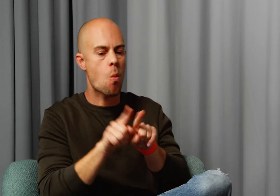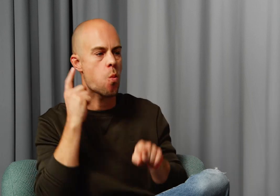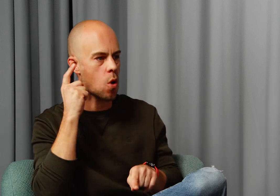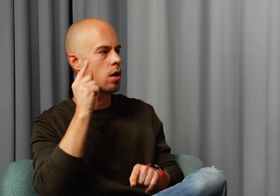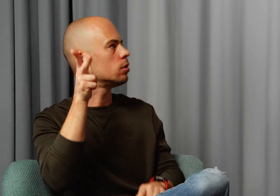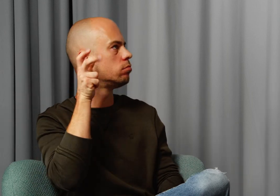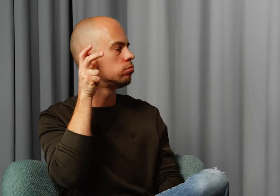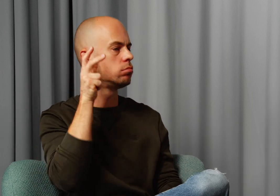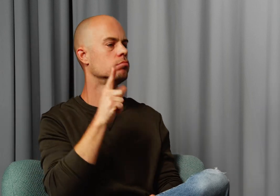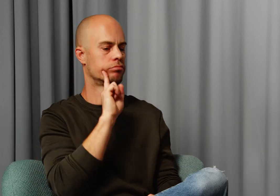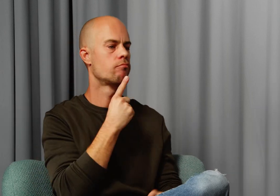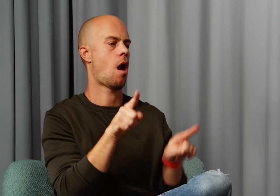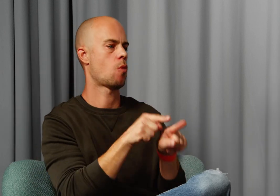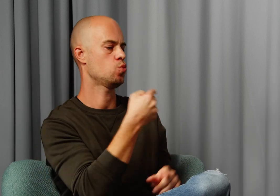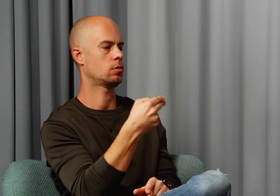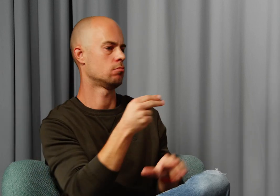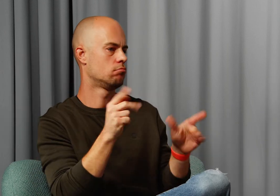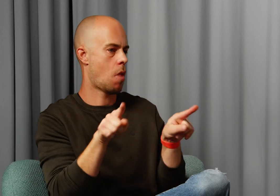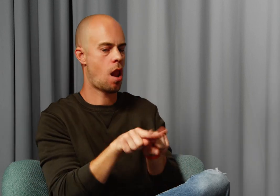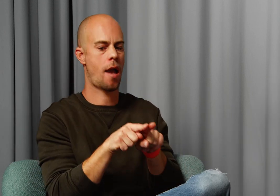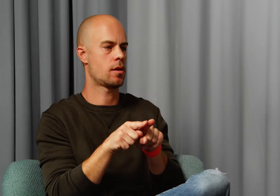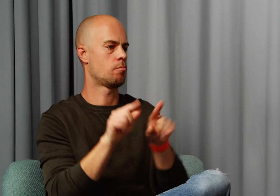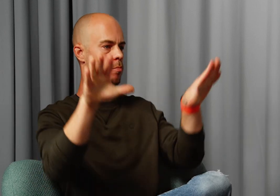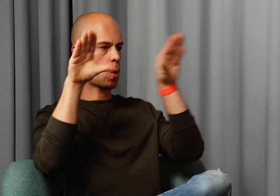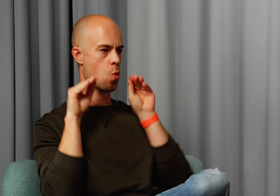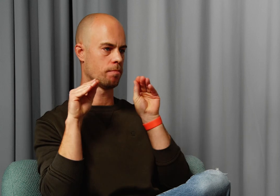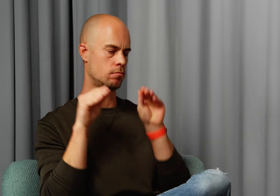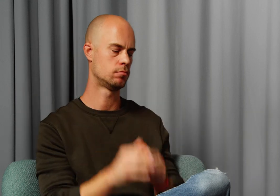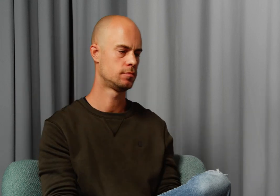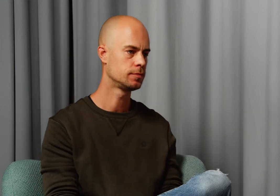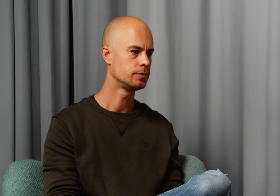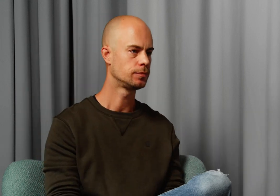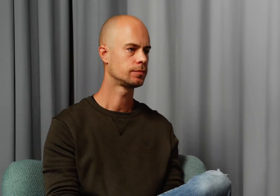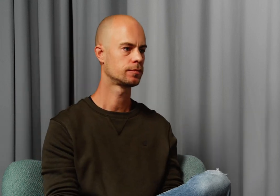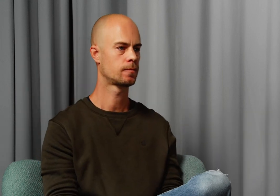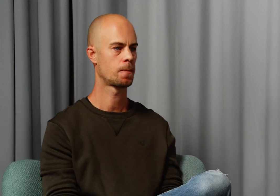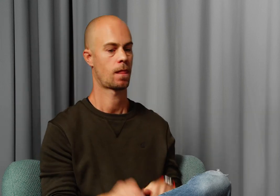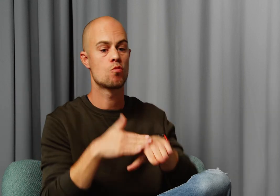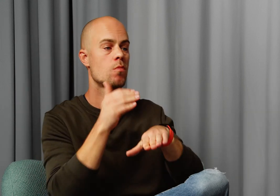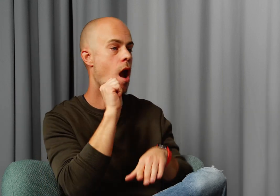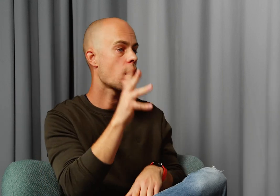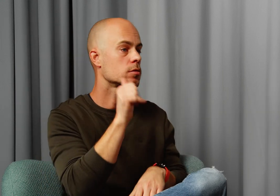einfach auch um die Deutschkompetenz vielleicht auch zu verbessern. Auch für Menschen, die hören, sind Untertitelungen gut.